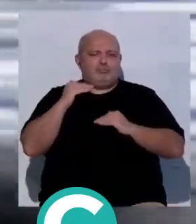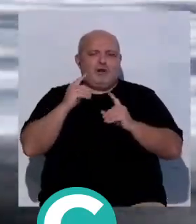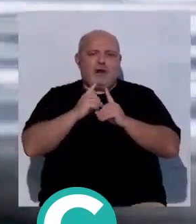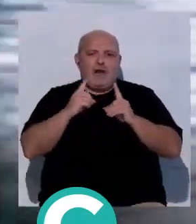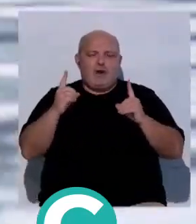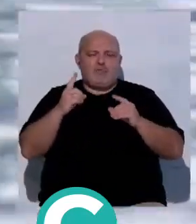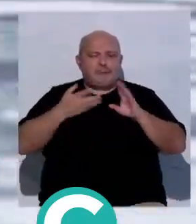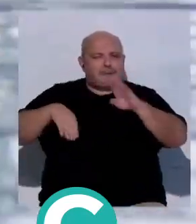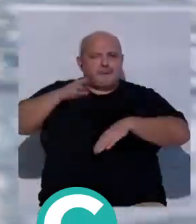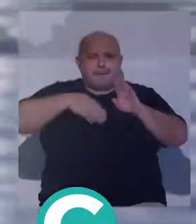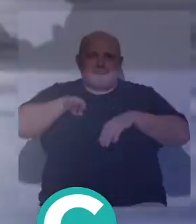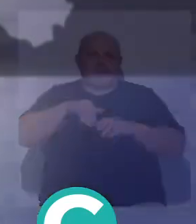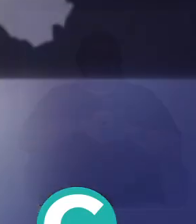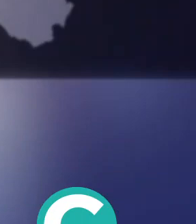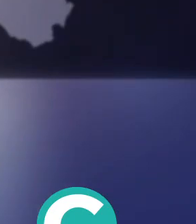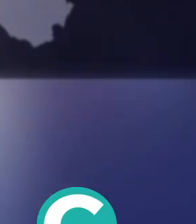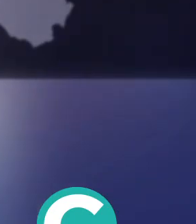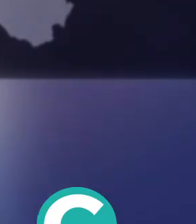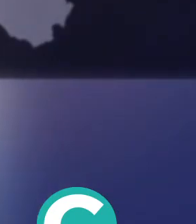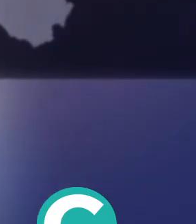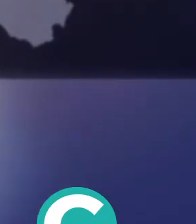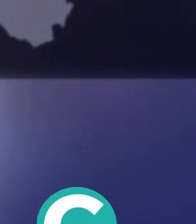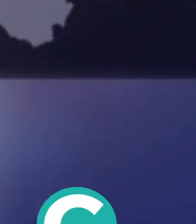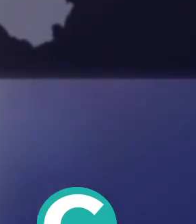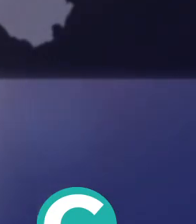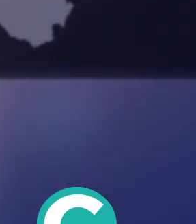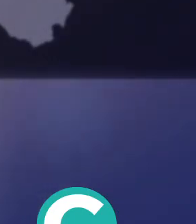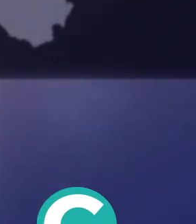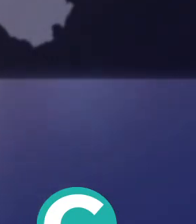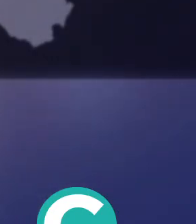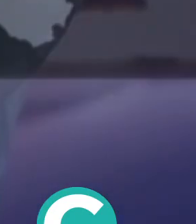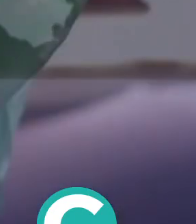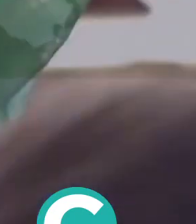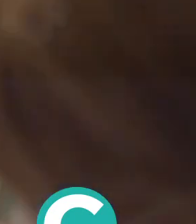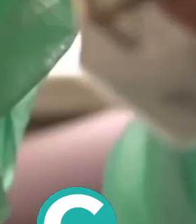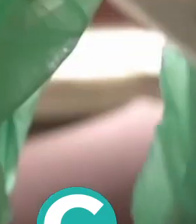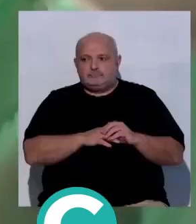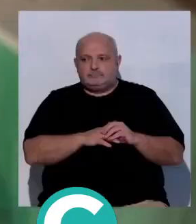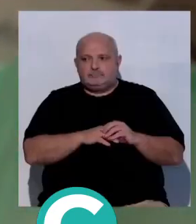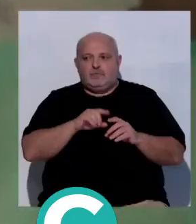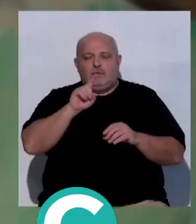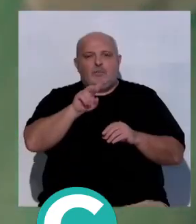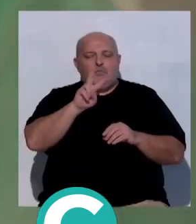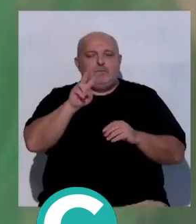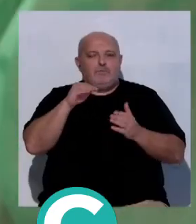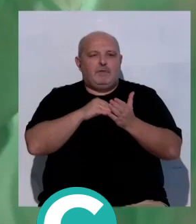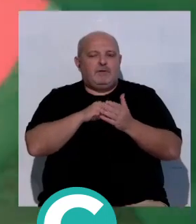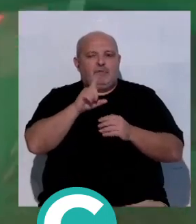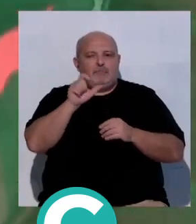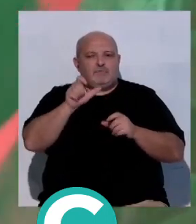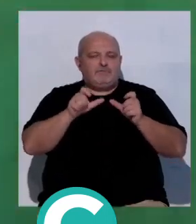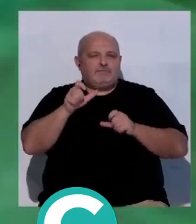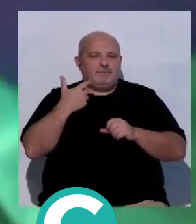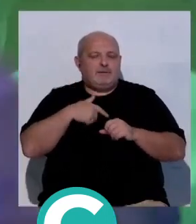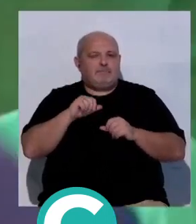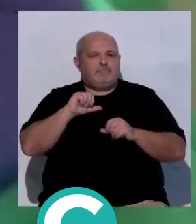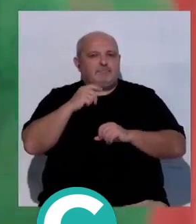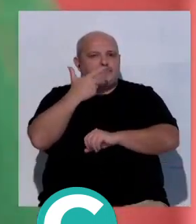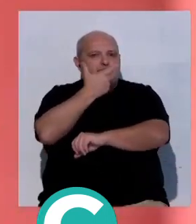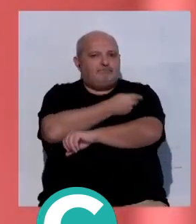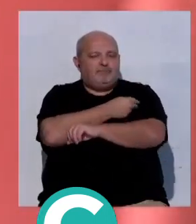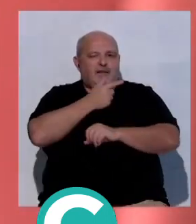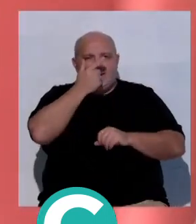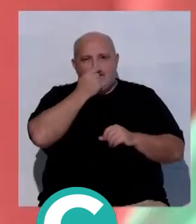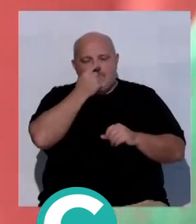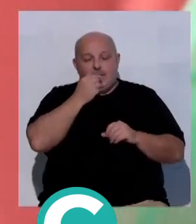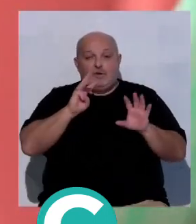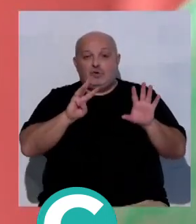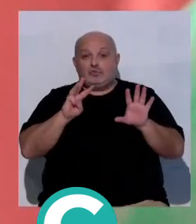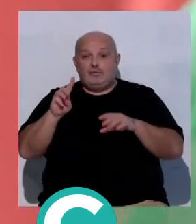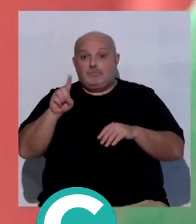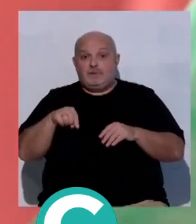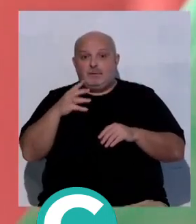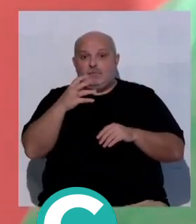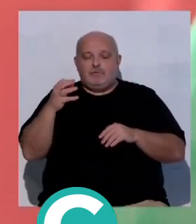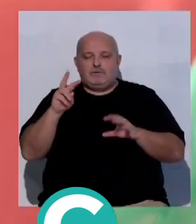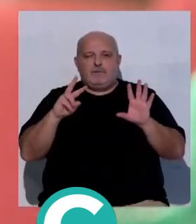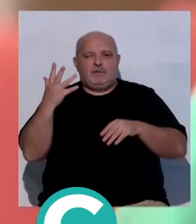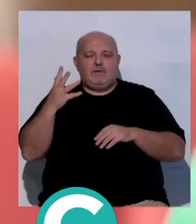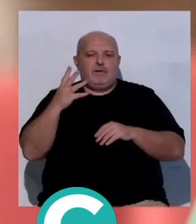largo 122100 personas han recibido ya la vacuna contra la gripe y 88 475 el antídoto